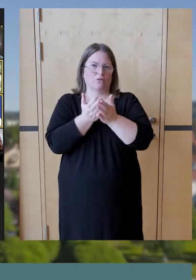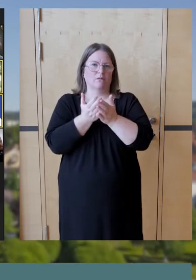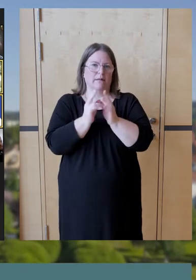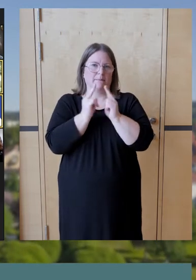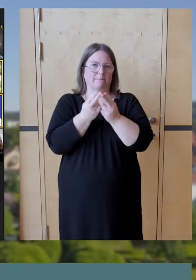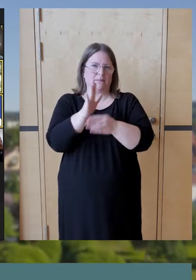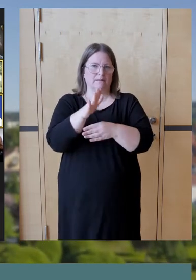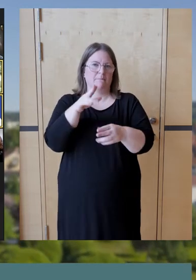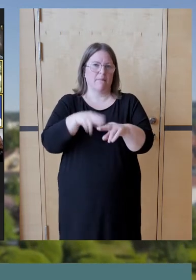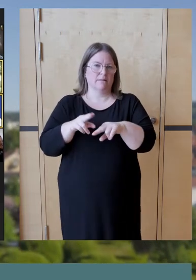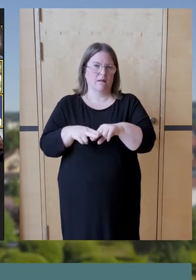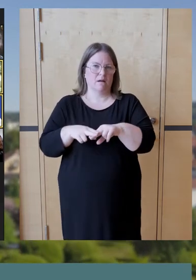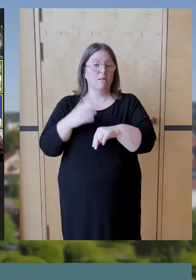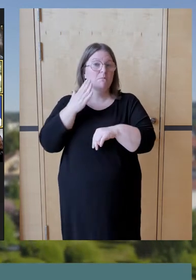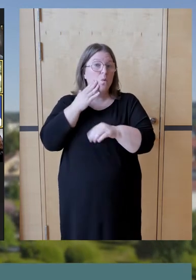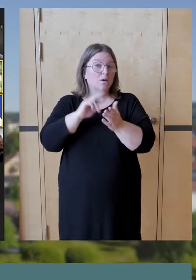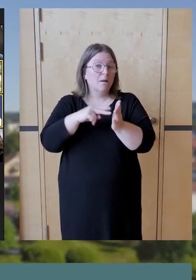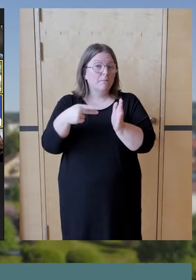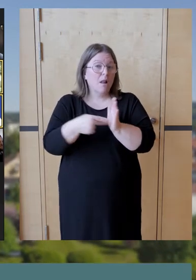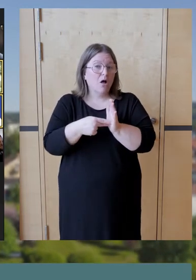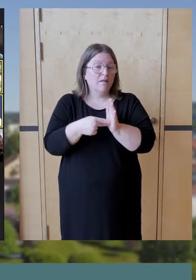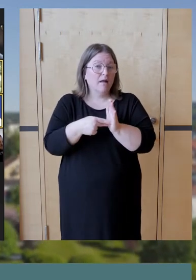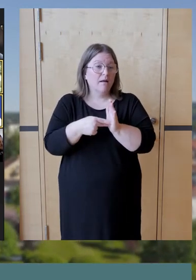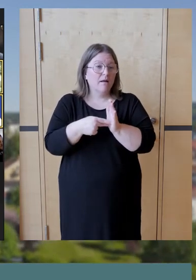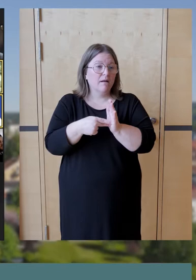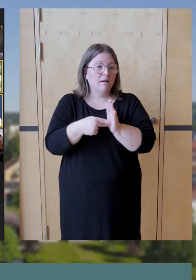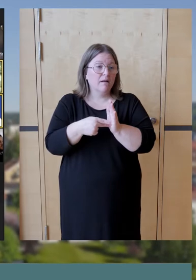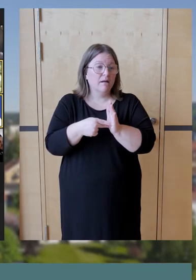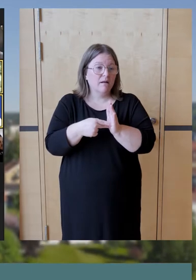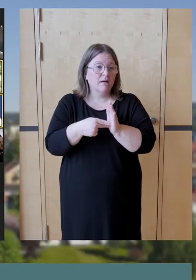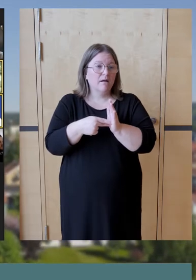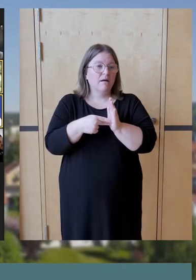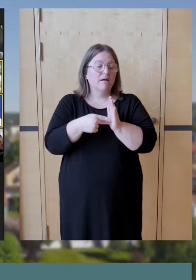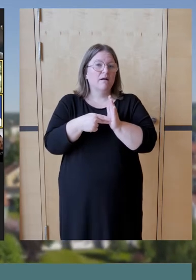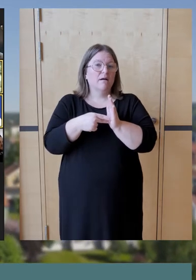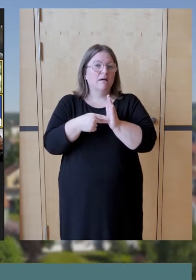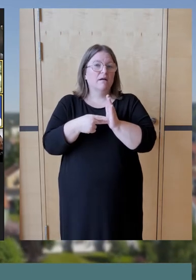Boende planen i socialnämndens verktyg I planeringen för att tillgodose behovet av speciella boendeplatser i kommunen